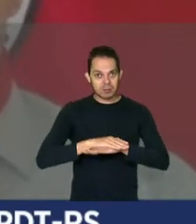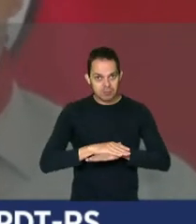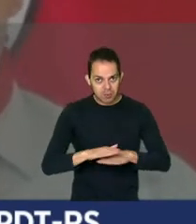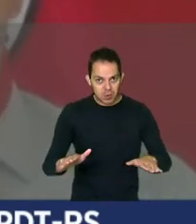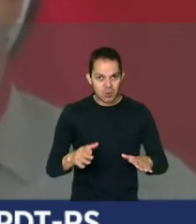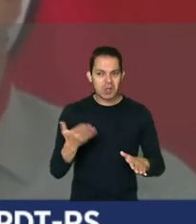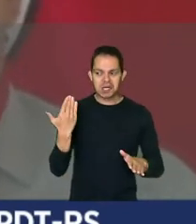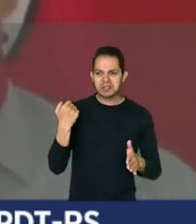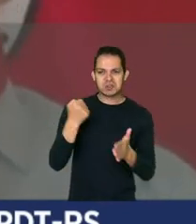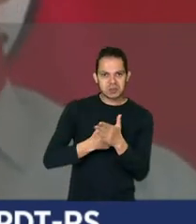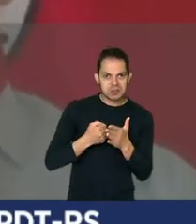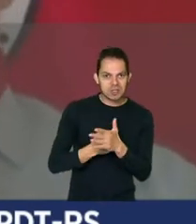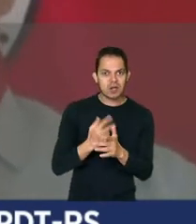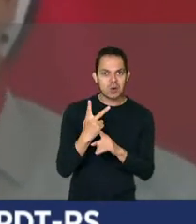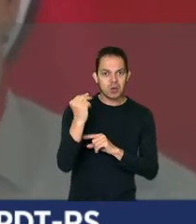DA PROVA DE VIDA, NÓS VAMOS , E VENCEMOS, NÓS VAMOS LUTAR E